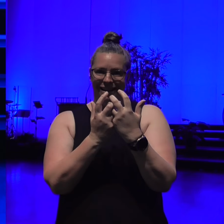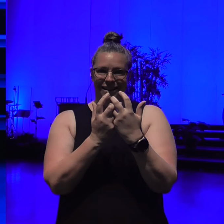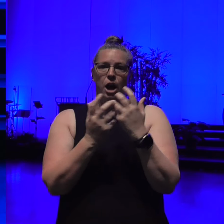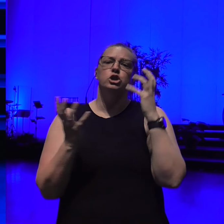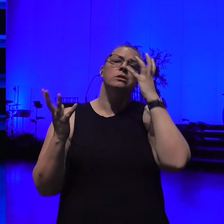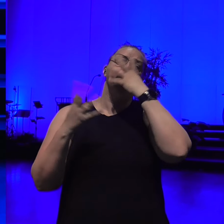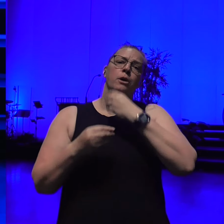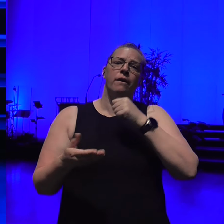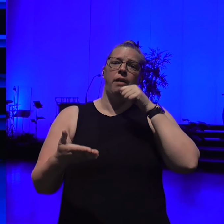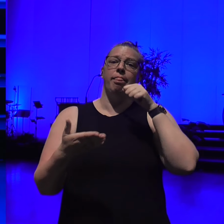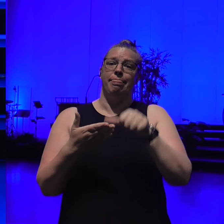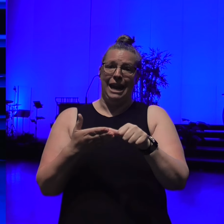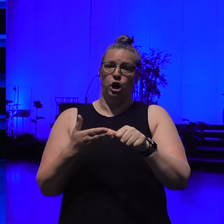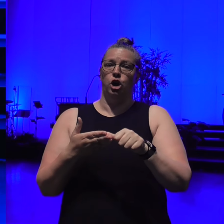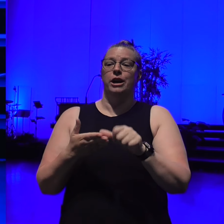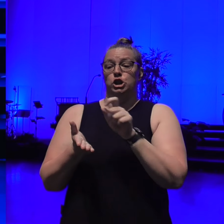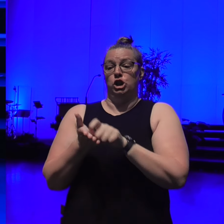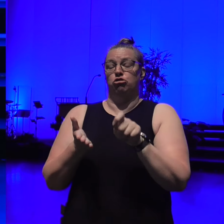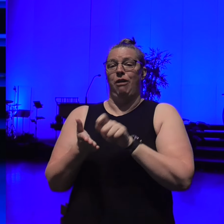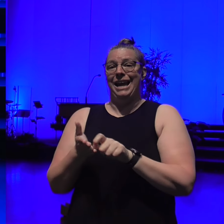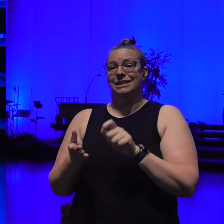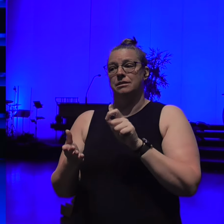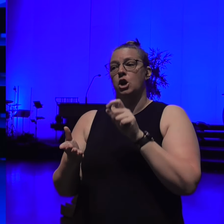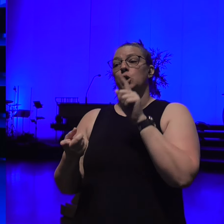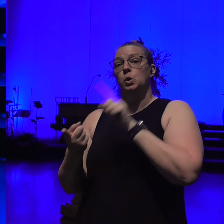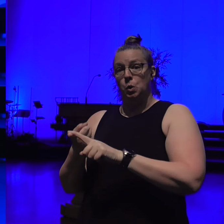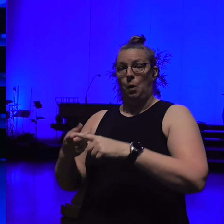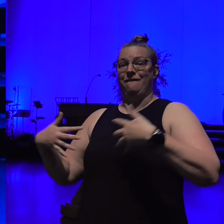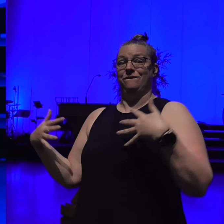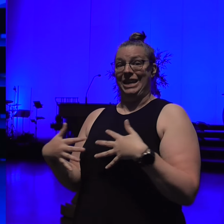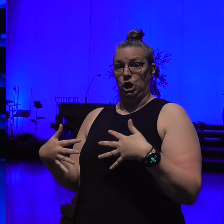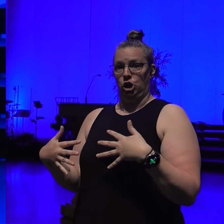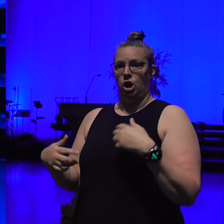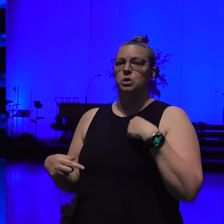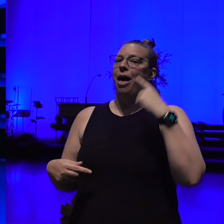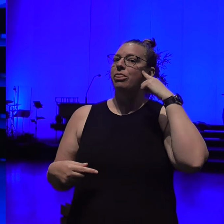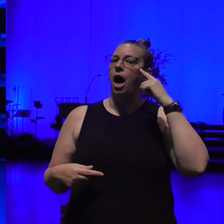que dirige al miedo Y pensé que sería más genial que uno de nuestros adolescentes la leyera